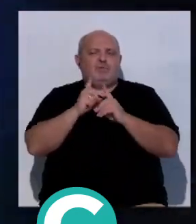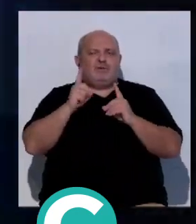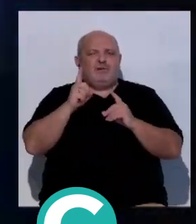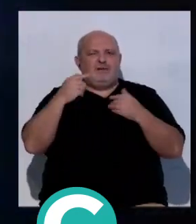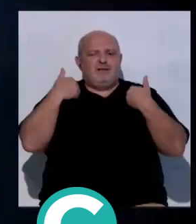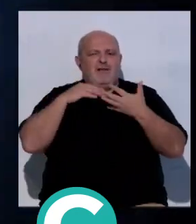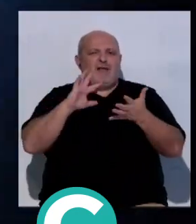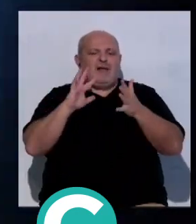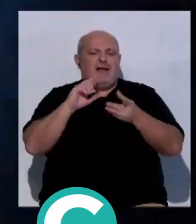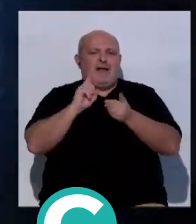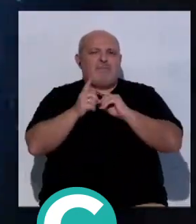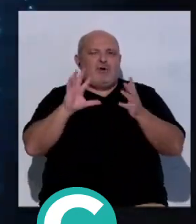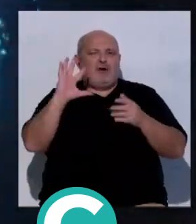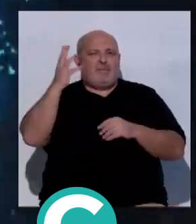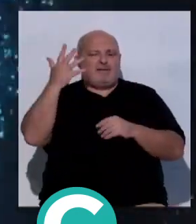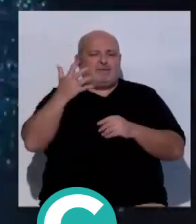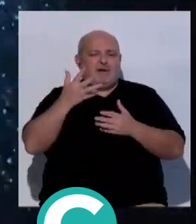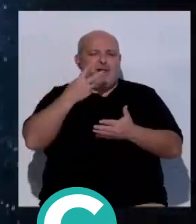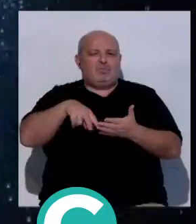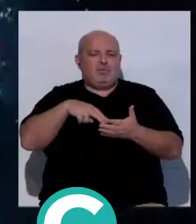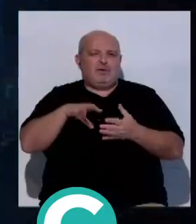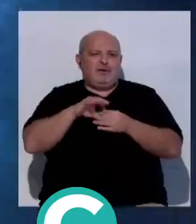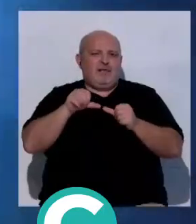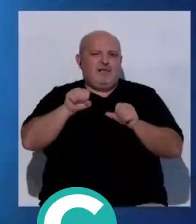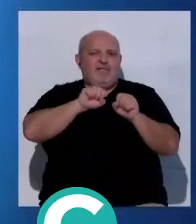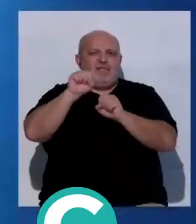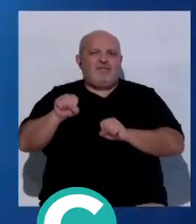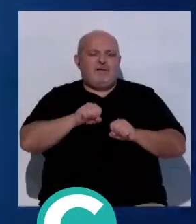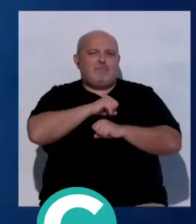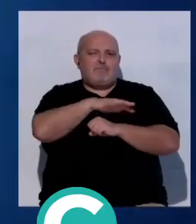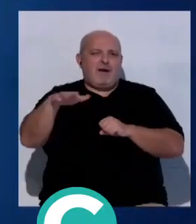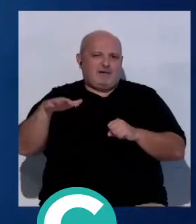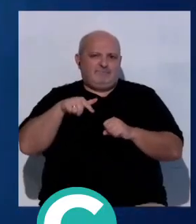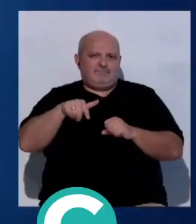el cambio climático del que saldrá la lectura de una declaración en defensa de los mares y costas